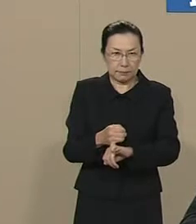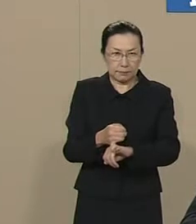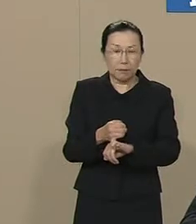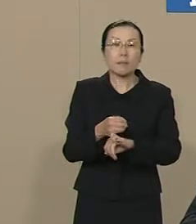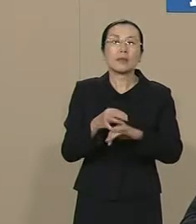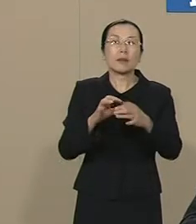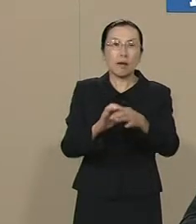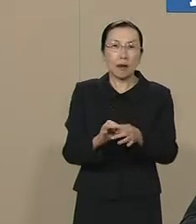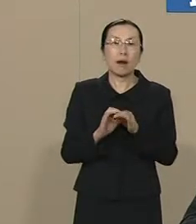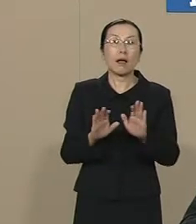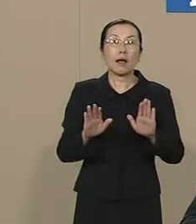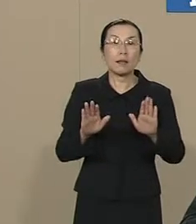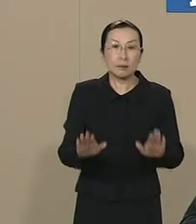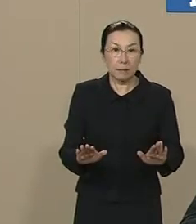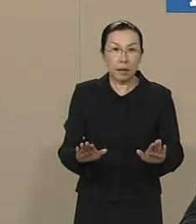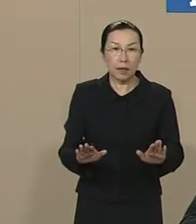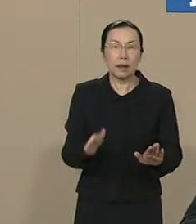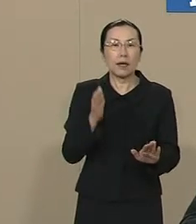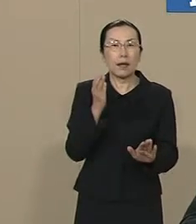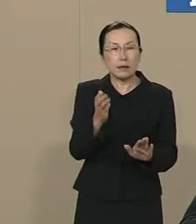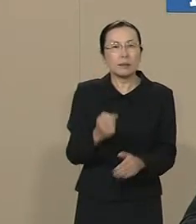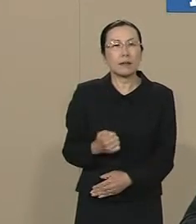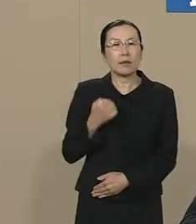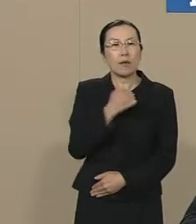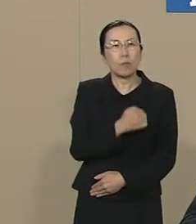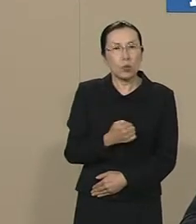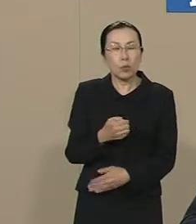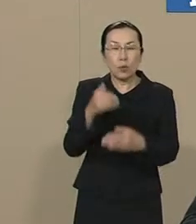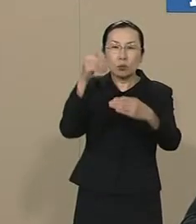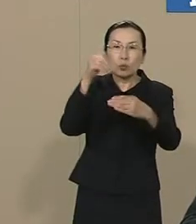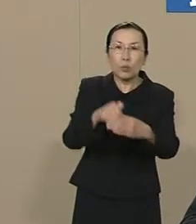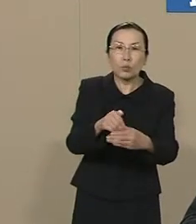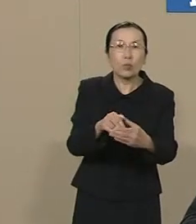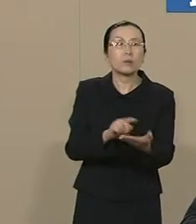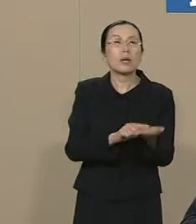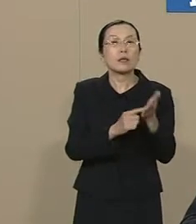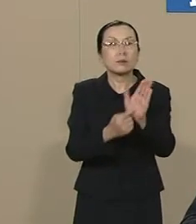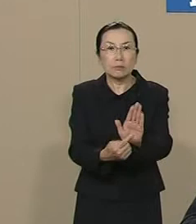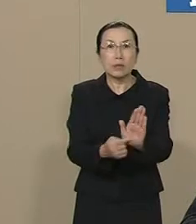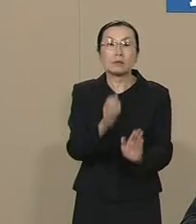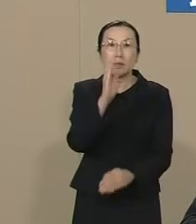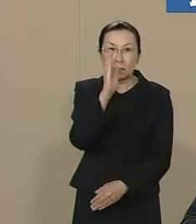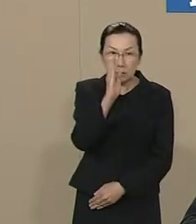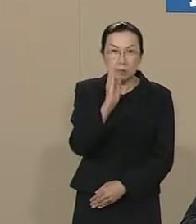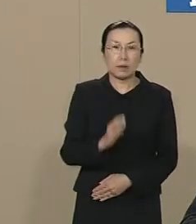だから今､あなたの想いを 投票で示してください｡